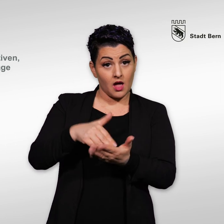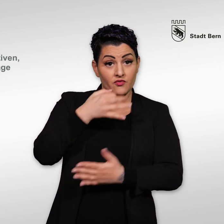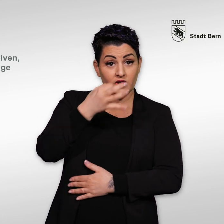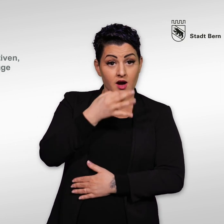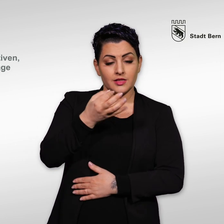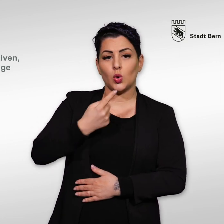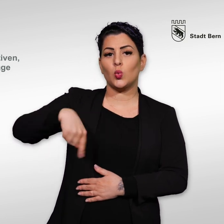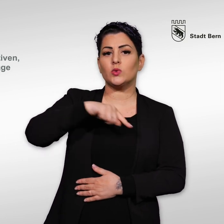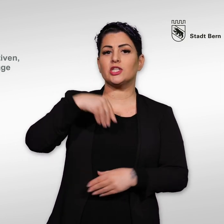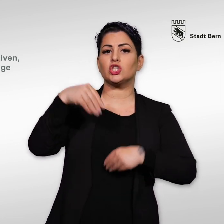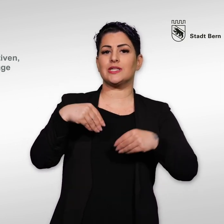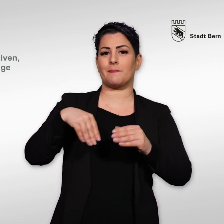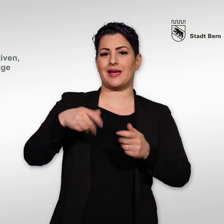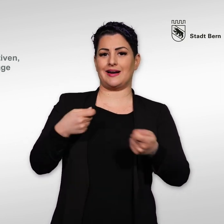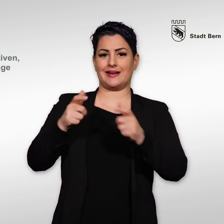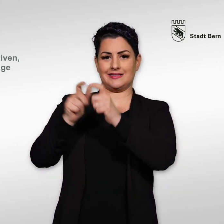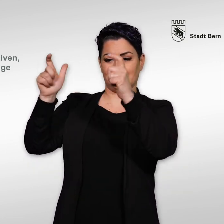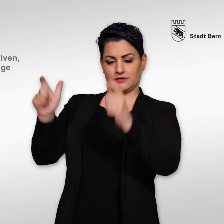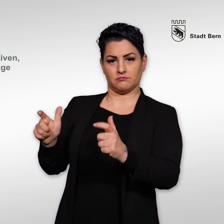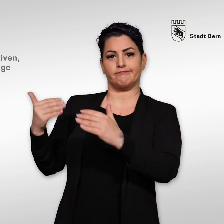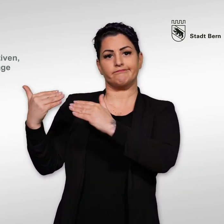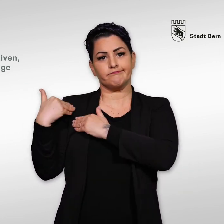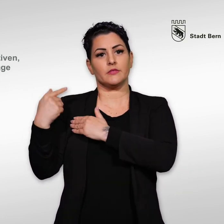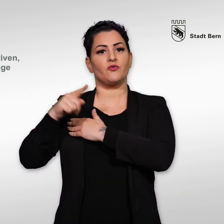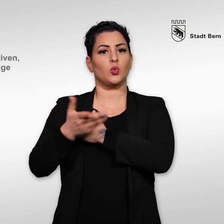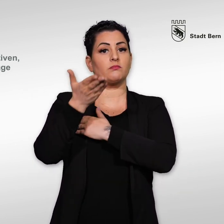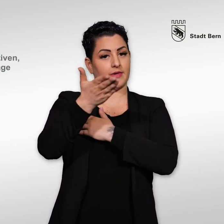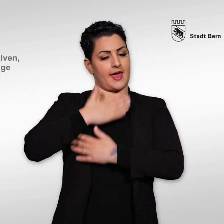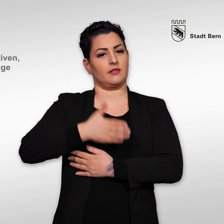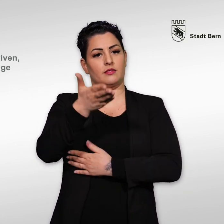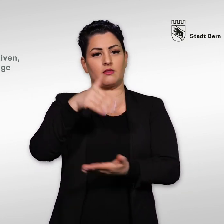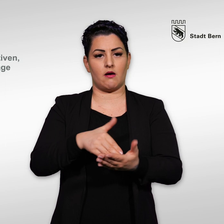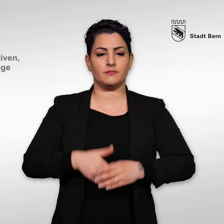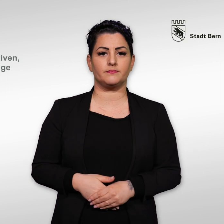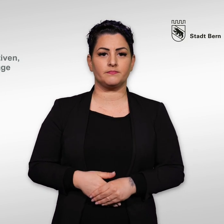Sie haben Fragen? Unser Stimmregister ist gerne für Sie da.